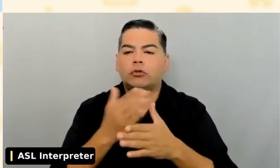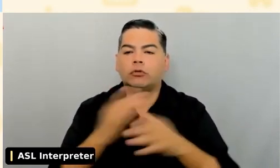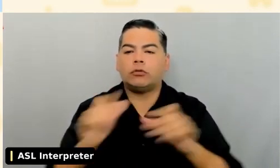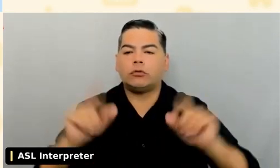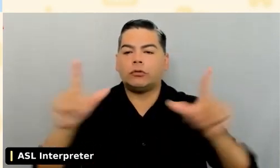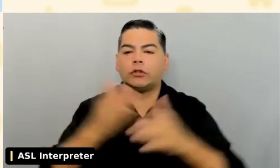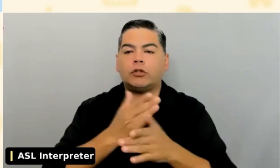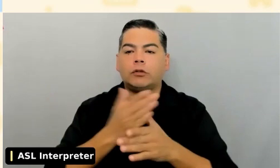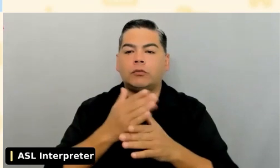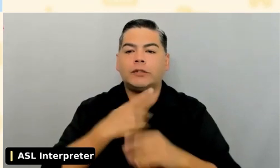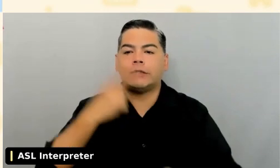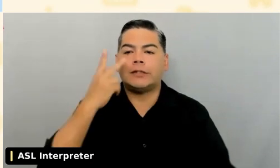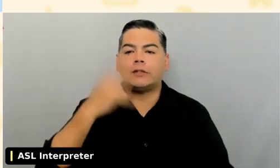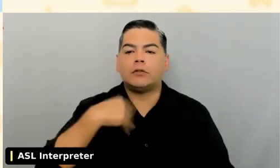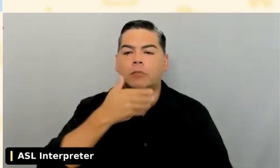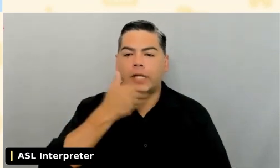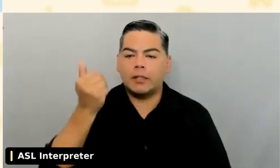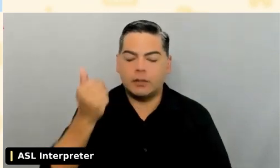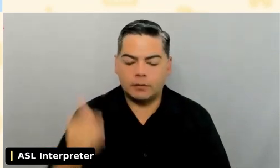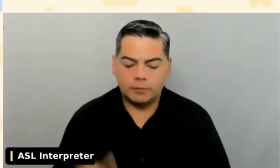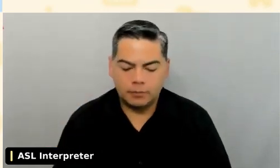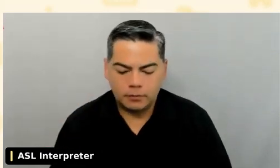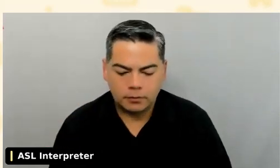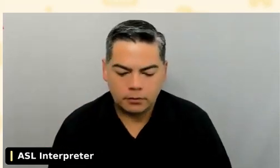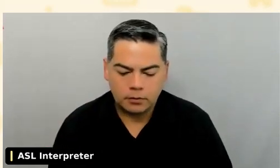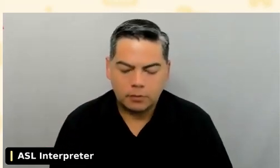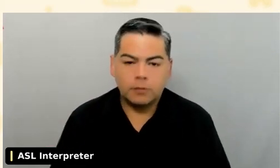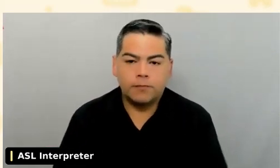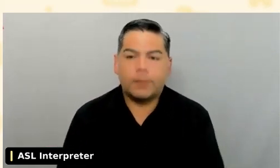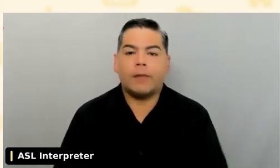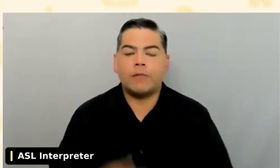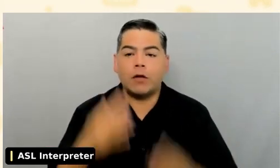¿Estás seguro que quieres eso? No lo sé. Sí, estoy seguro.